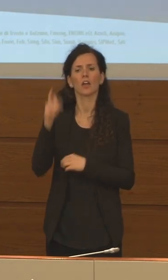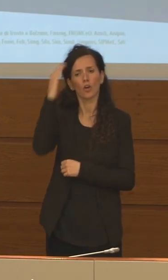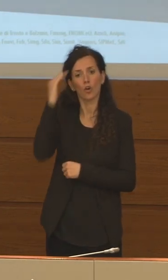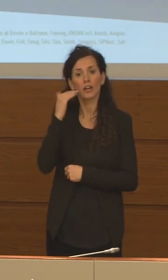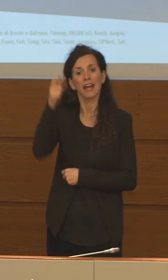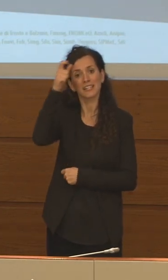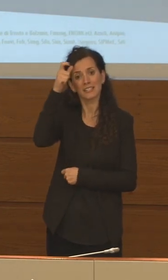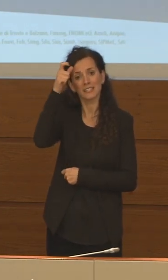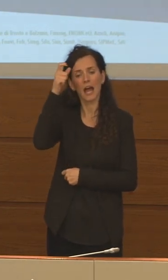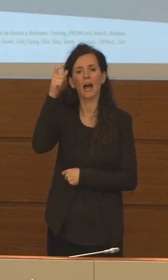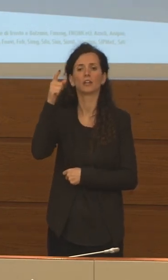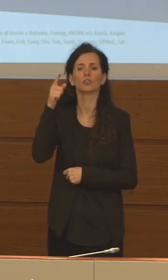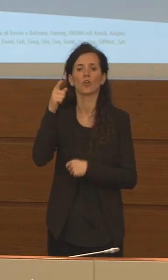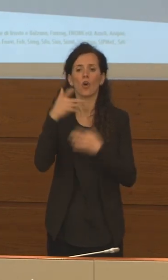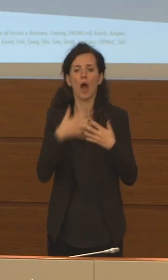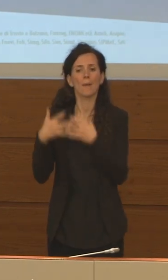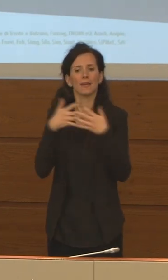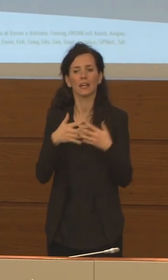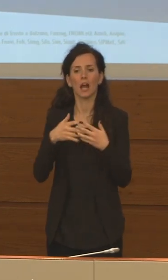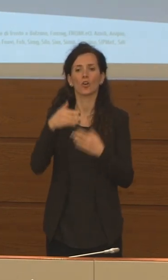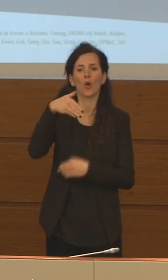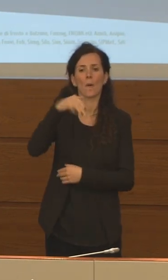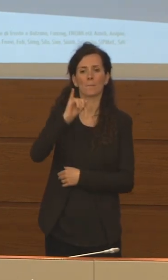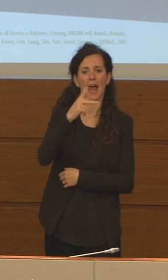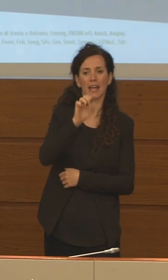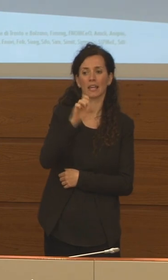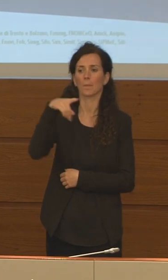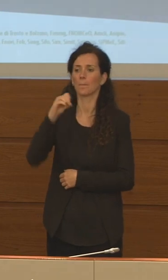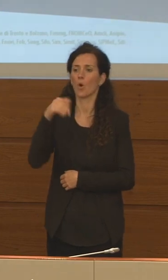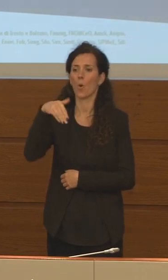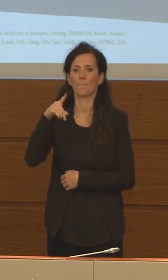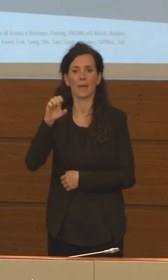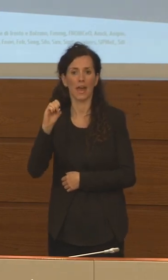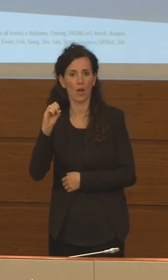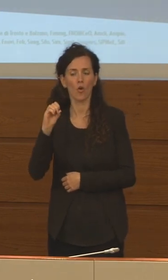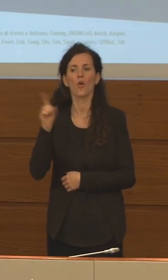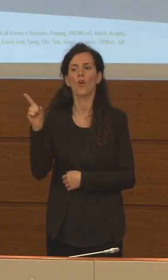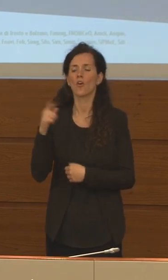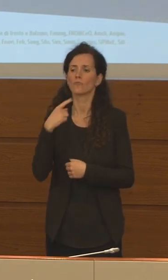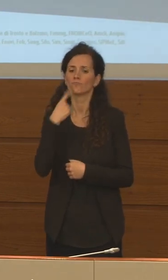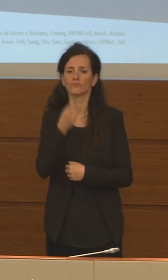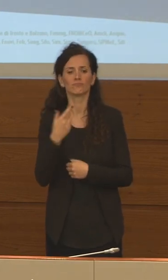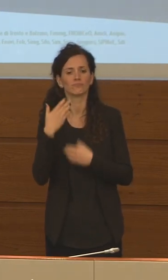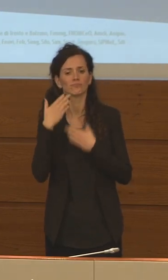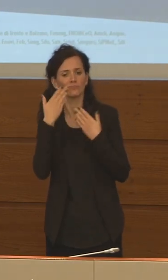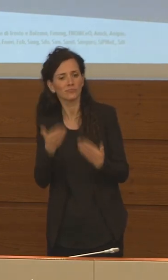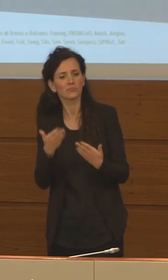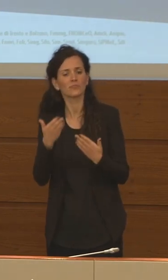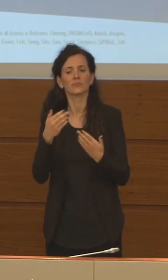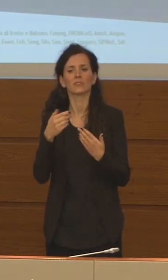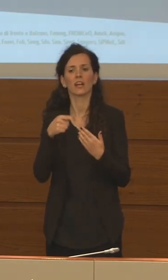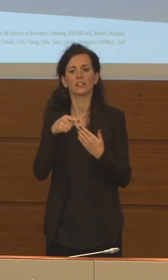Mike Pompeo che si è dichiarato grato al nostro Paese e alla Corea per la trasparenza